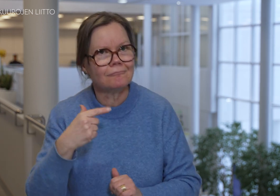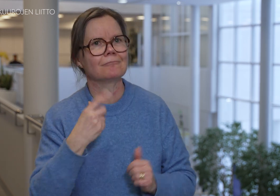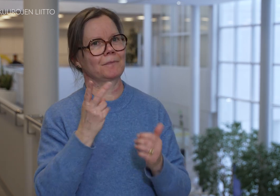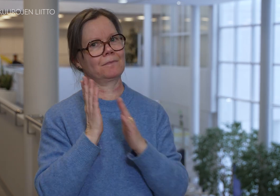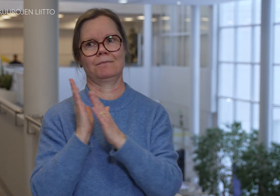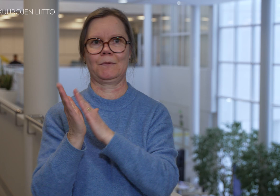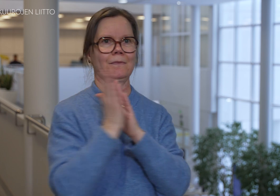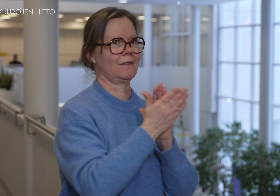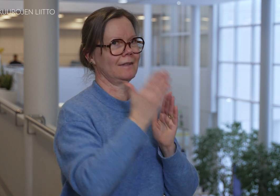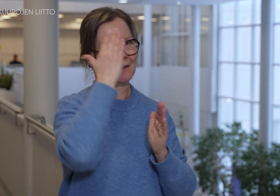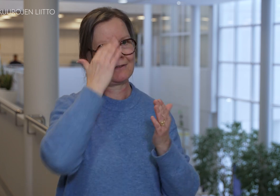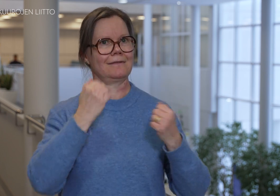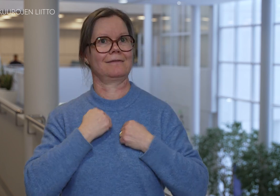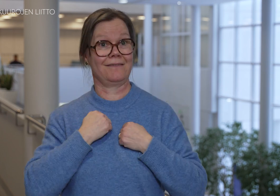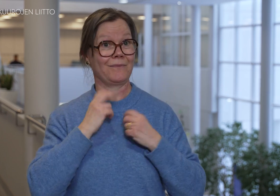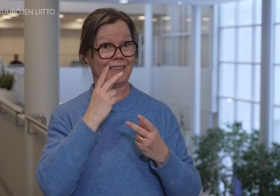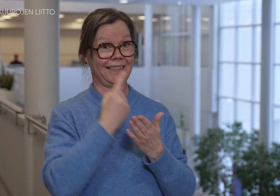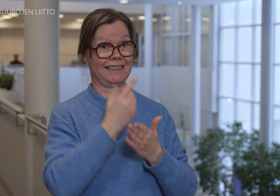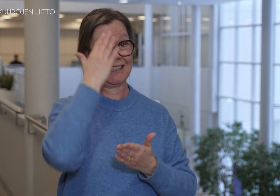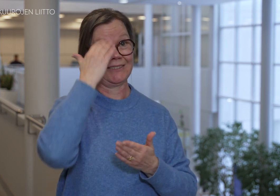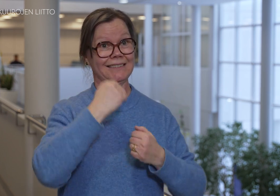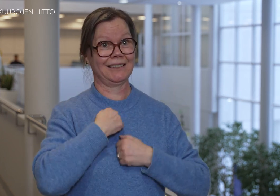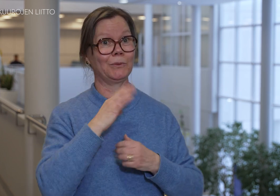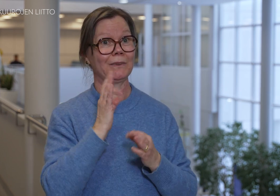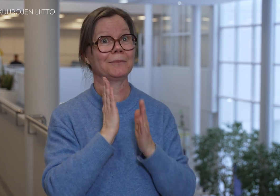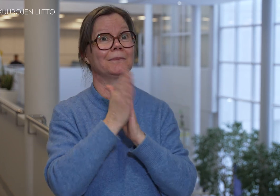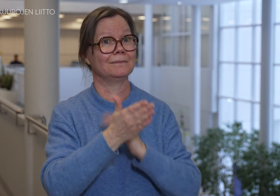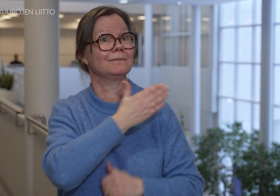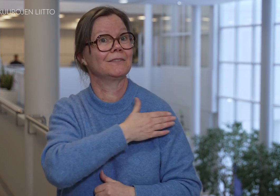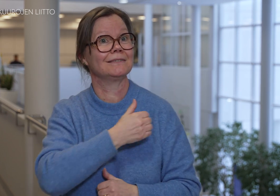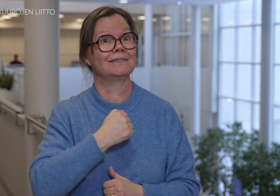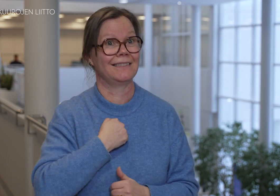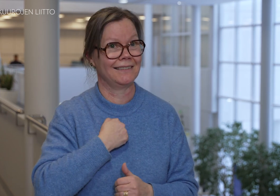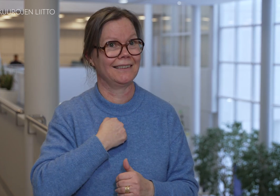On oleellista, että saatavilla on tietoa palveluista sekä niiden saavutettavuudesta.